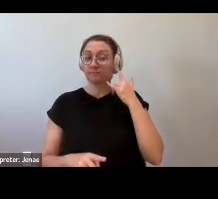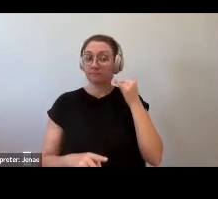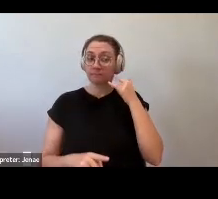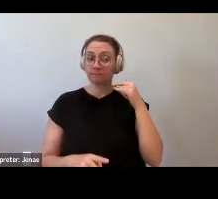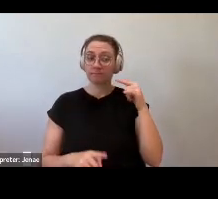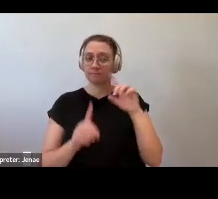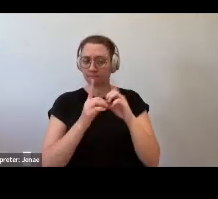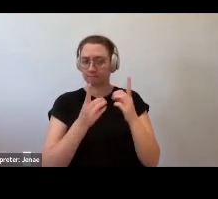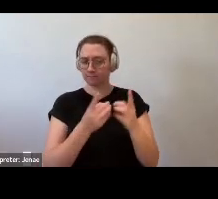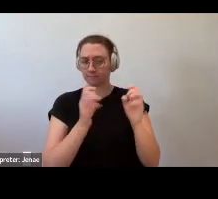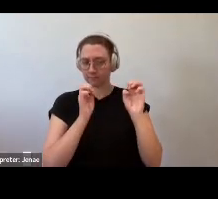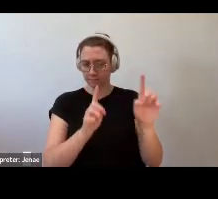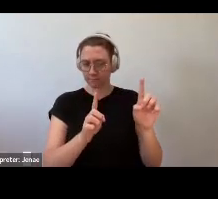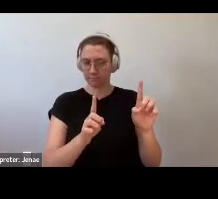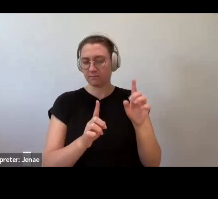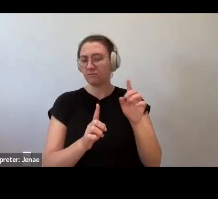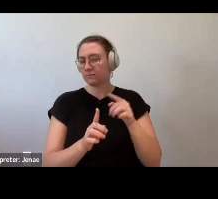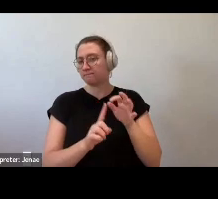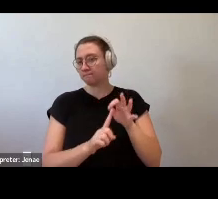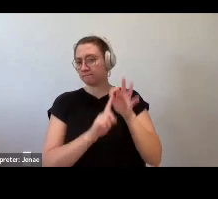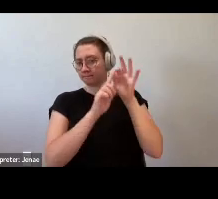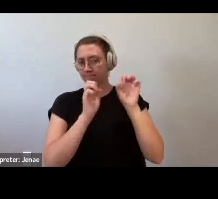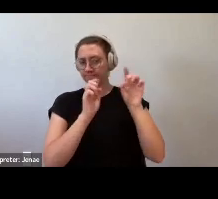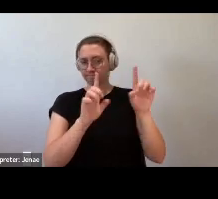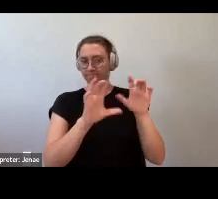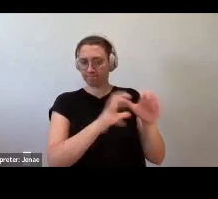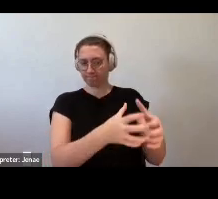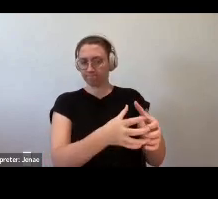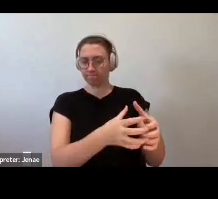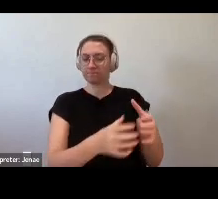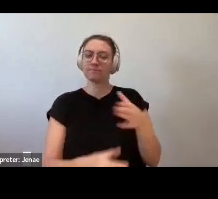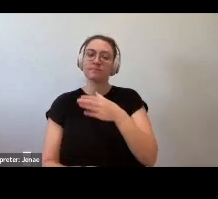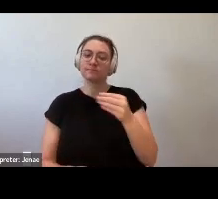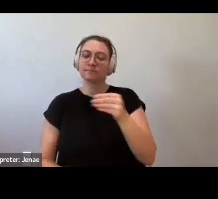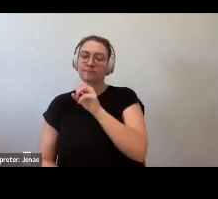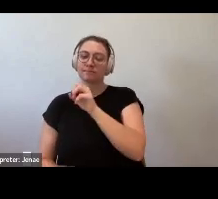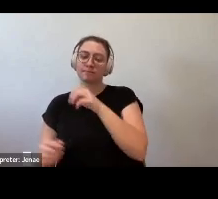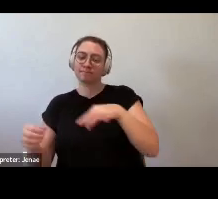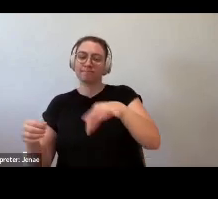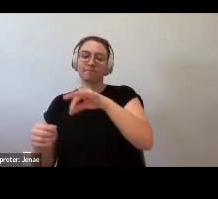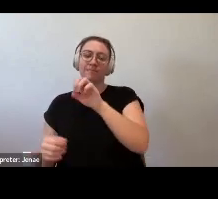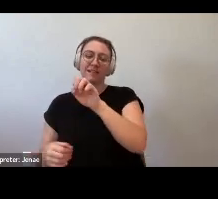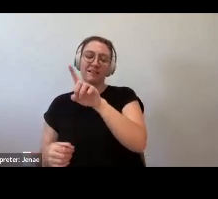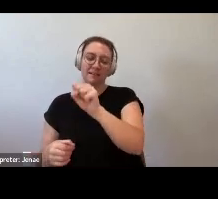la división de educación especial del Departamento de Educación de California y el proyecto Seeds of Partnership. Gracias